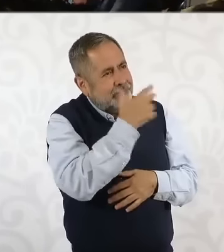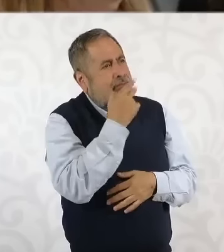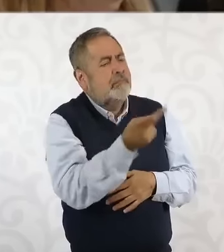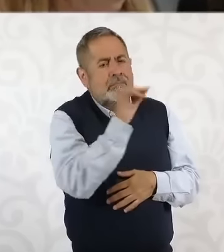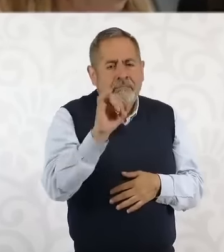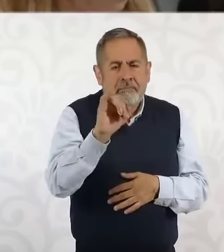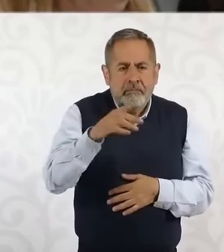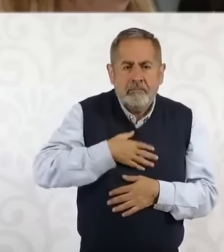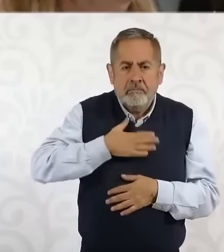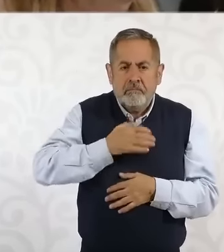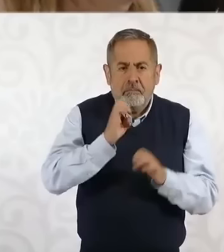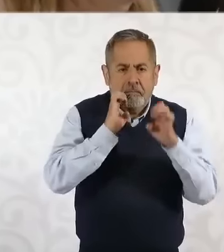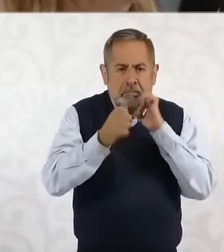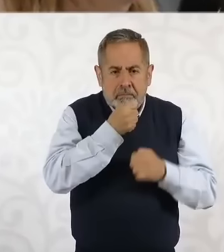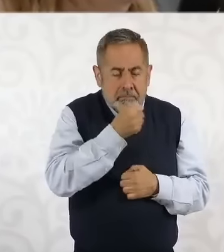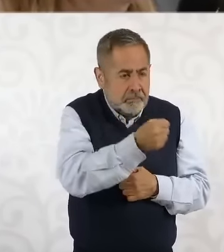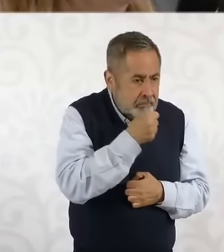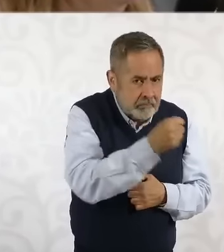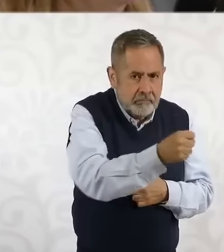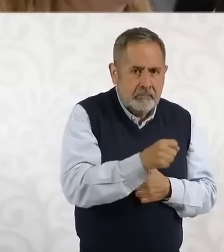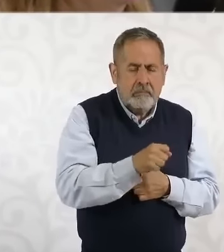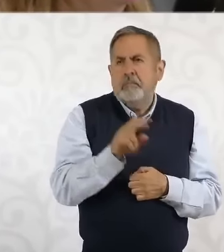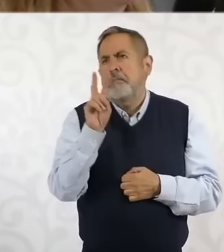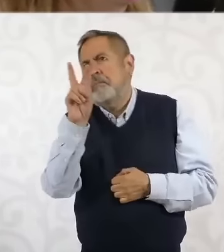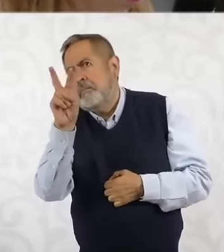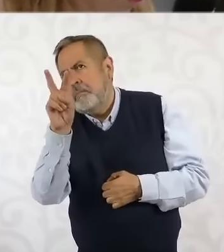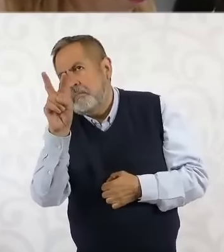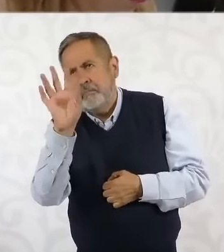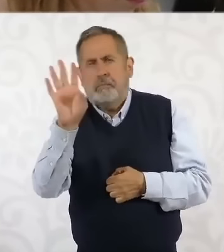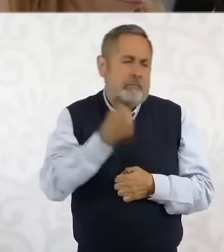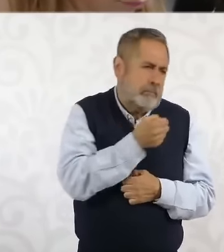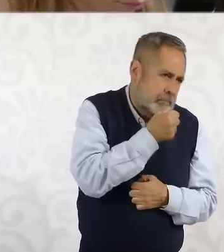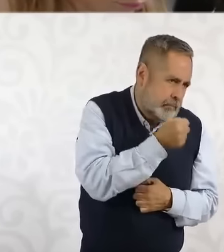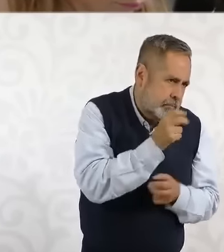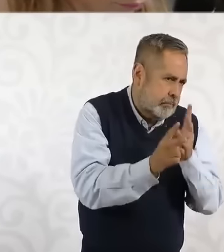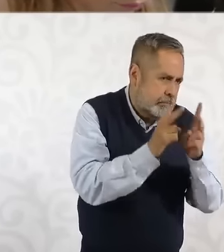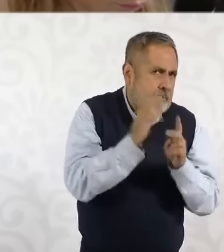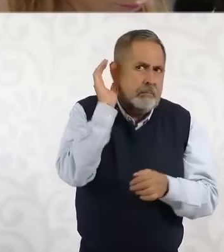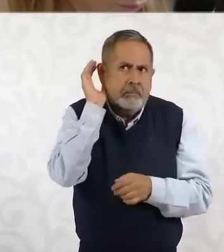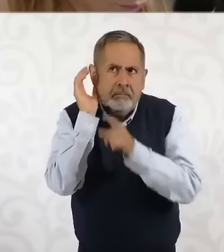los hemos entrevistado y la hemos escuchado también a usted, hemos escuchado también a